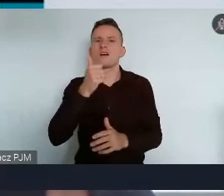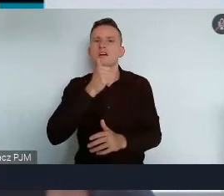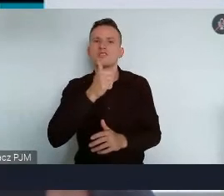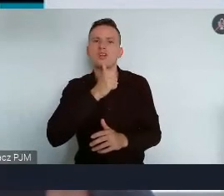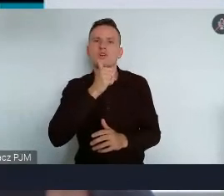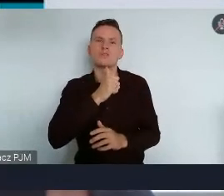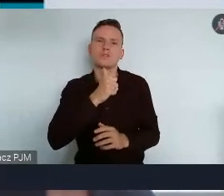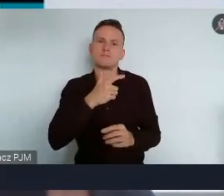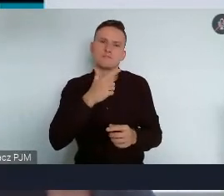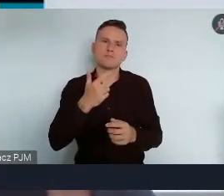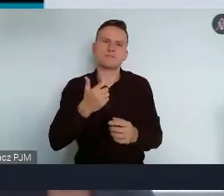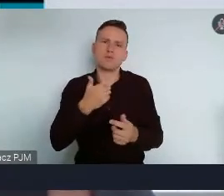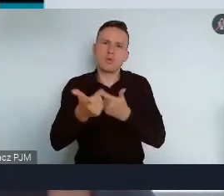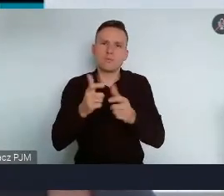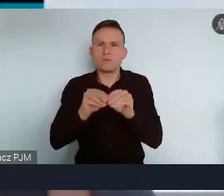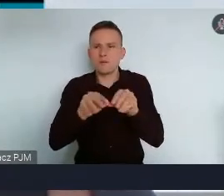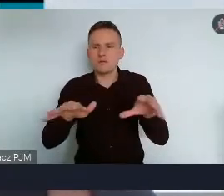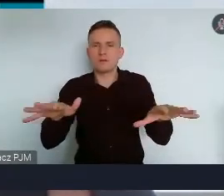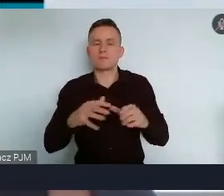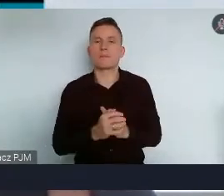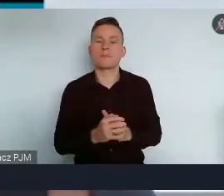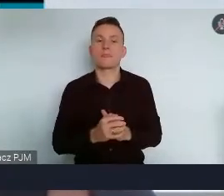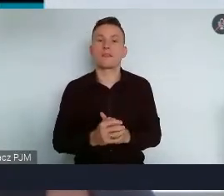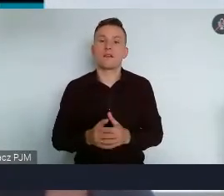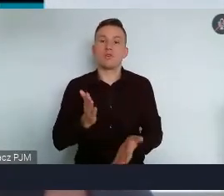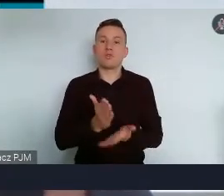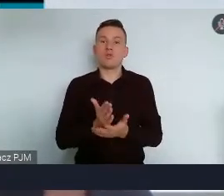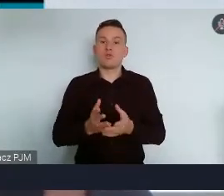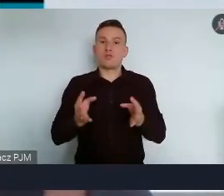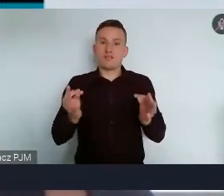To, co w tej chwili już mamy, mówiąc kolokwialnie, na stole,